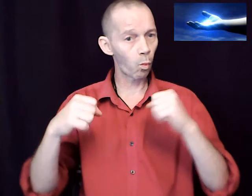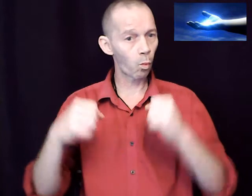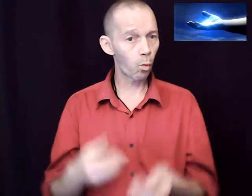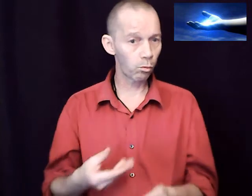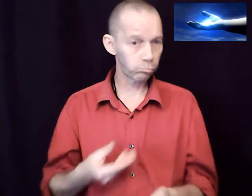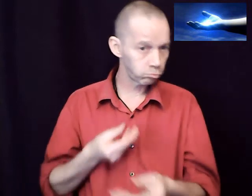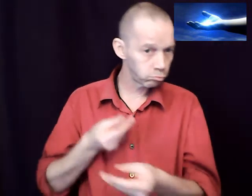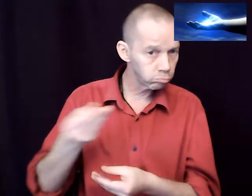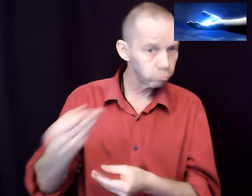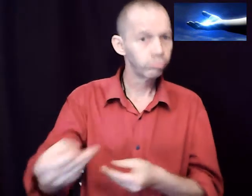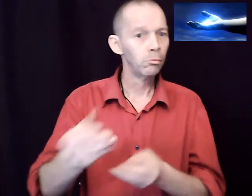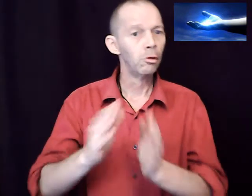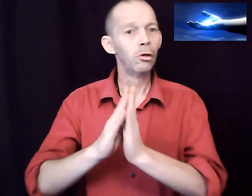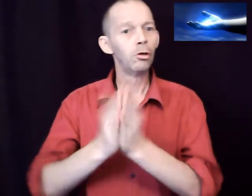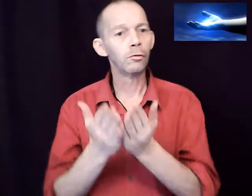Je suis d'accord d'échanger le livre